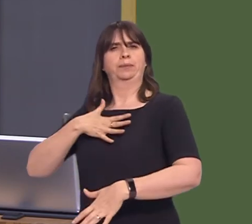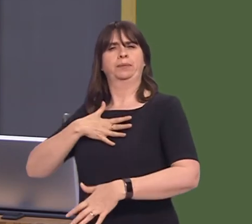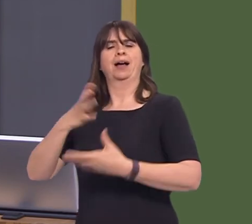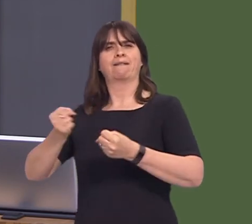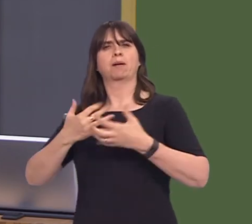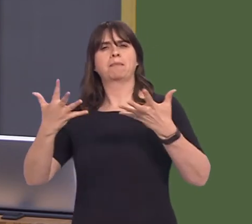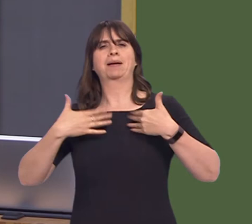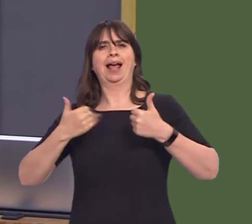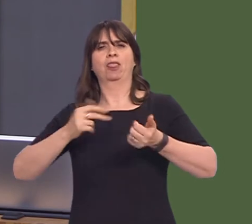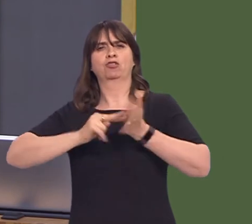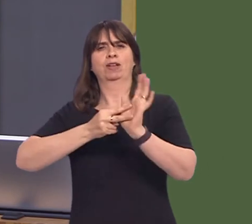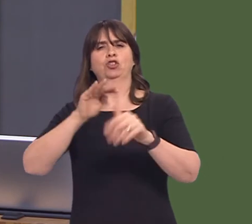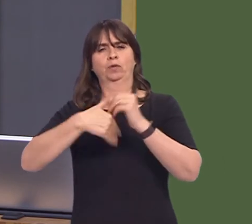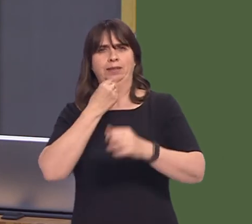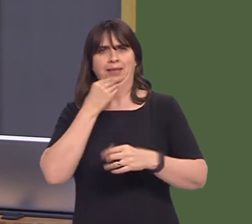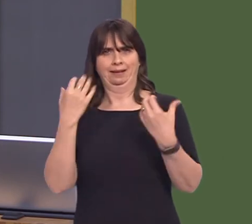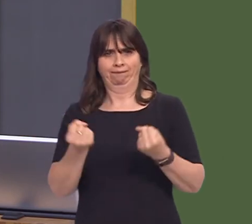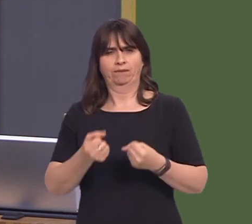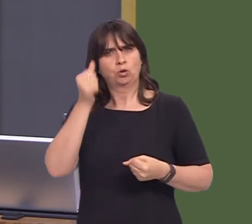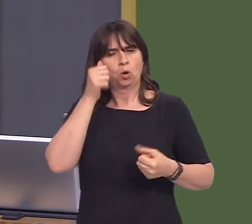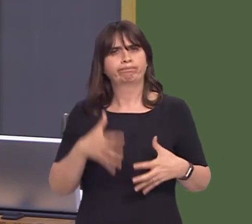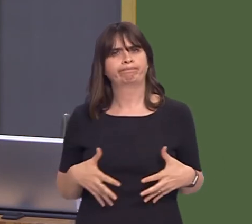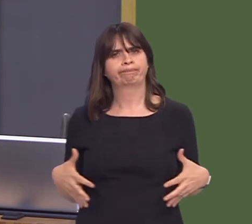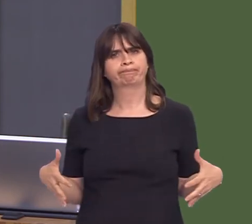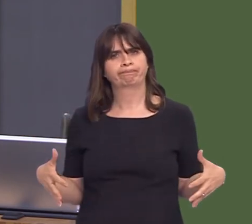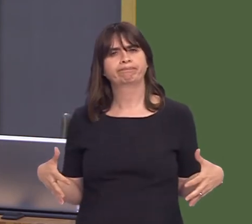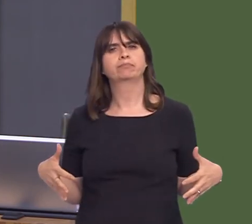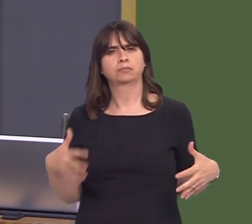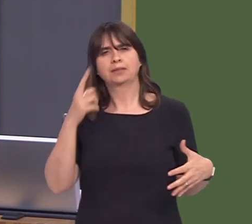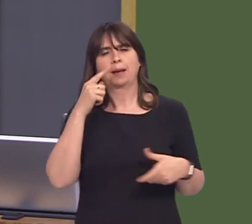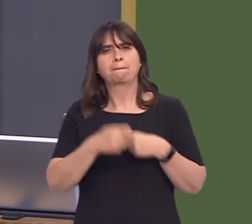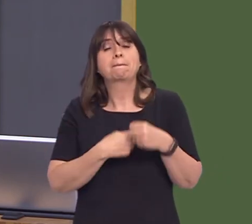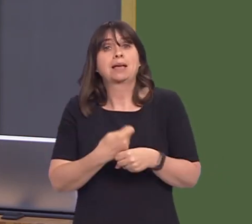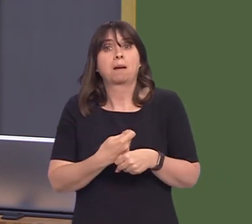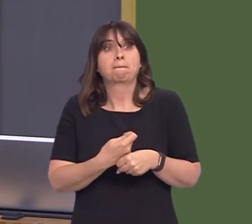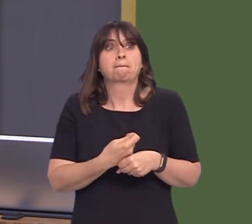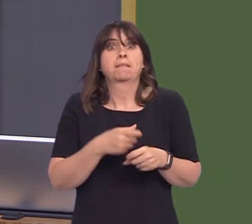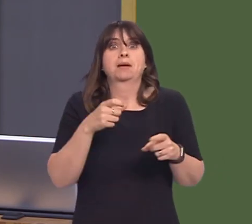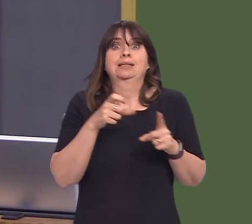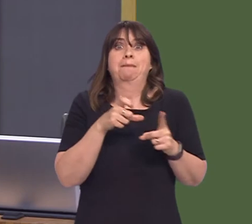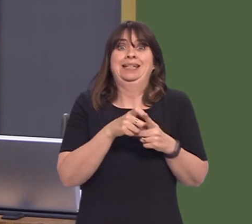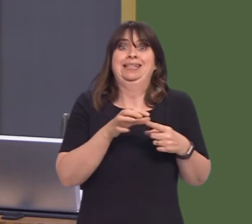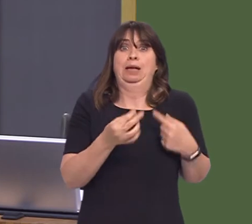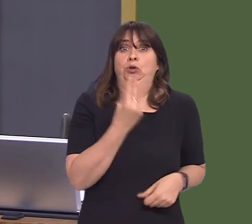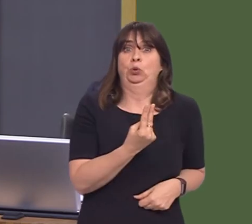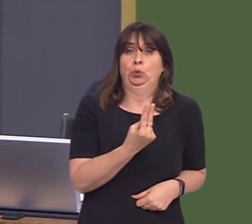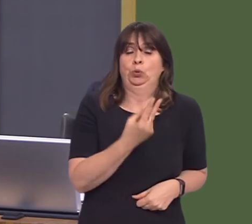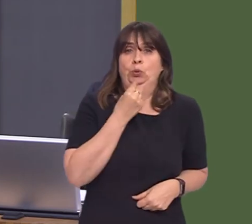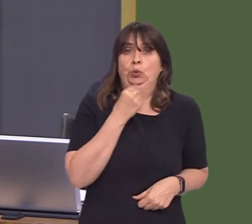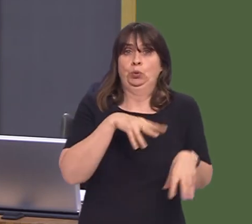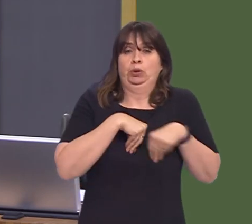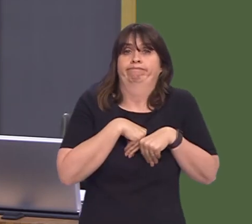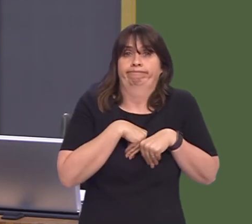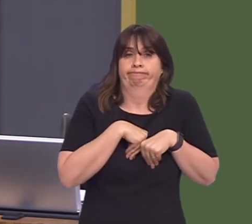yn gallu arwain at diabetes math 2, a bod diabetes yn sugno gymaint o gyllid y gwasanaeth